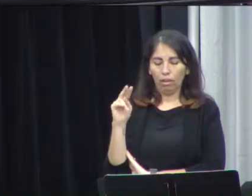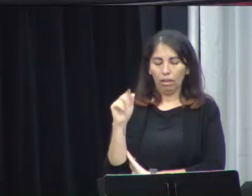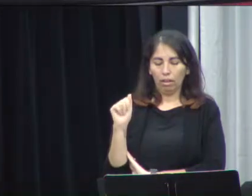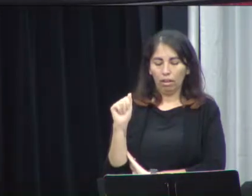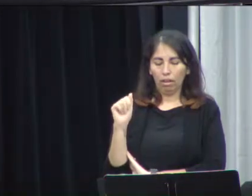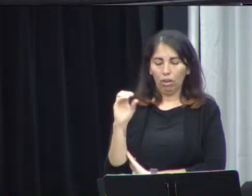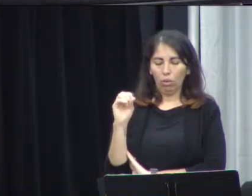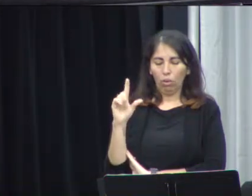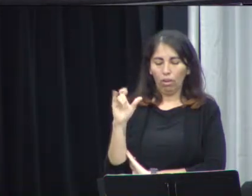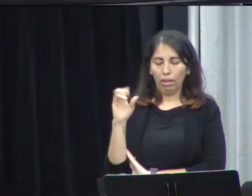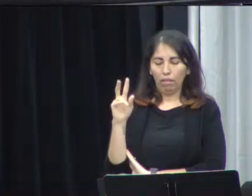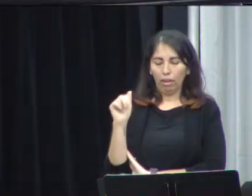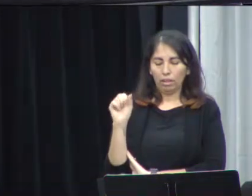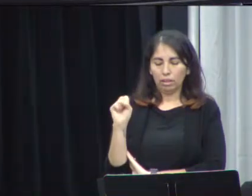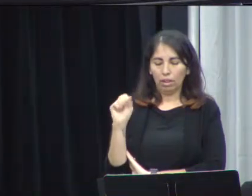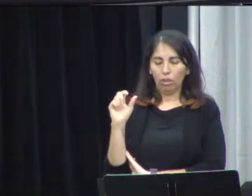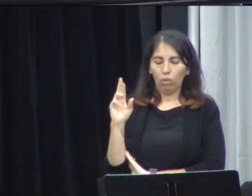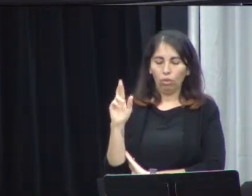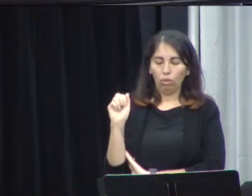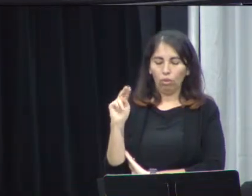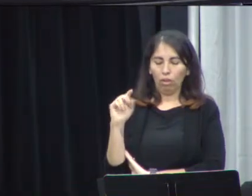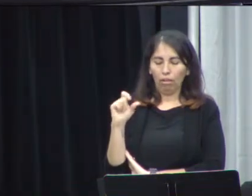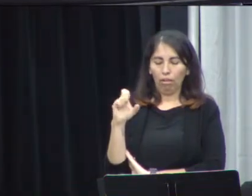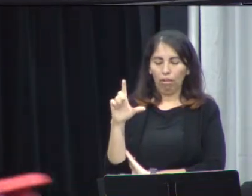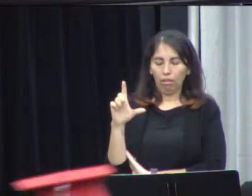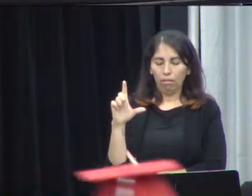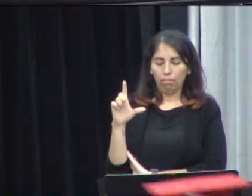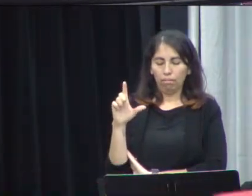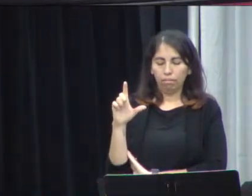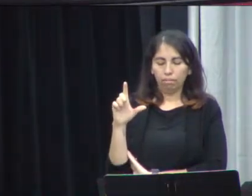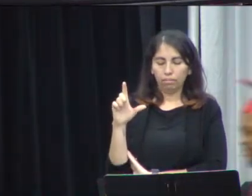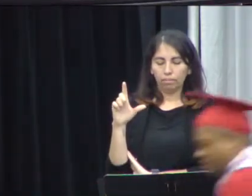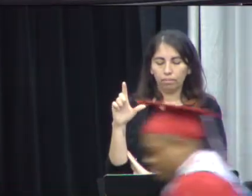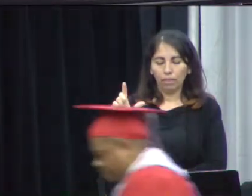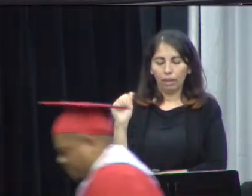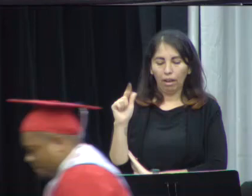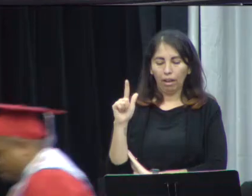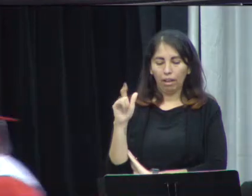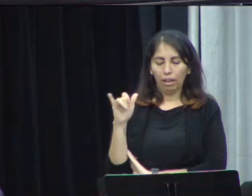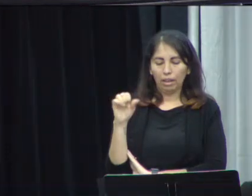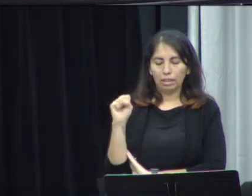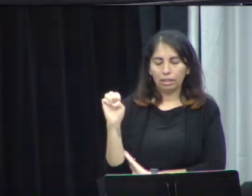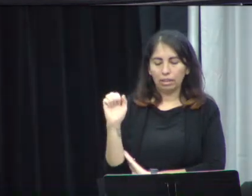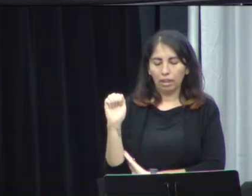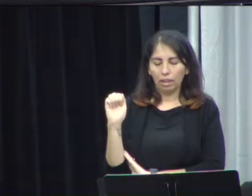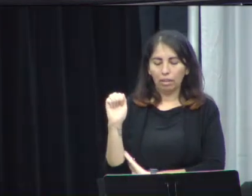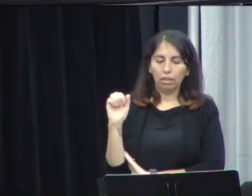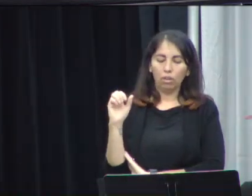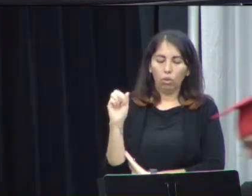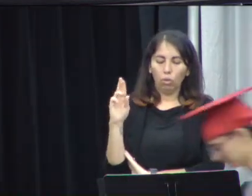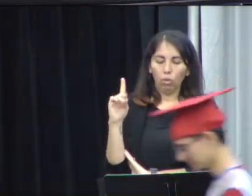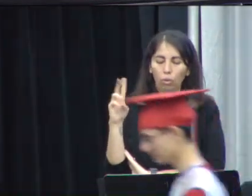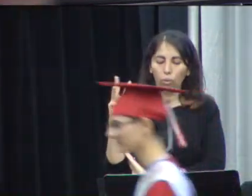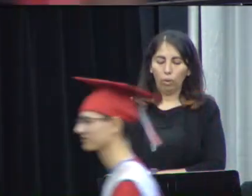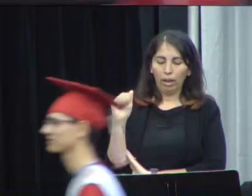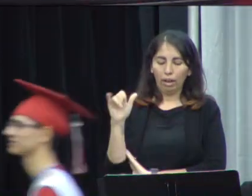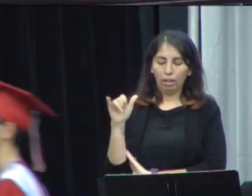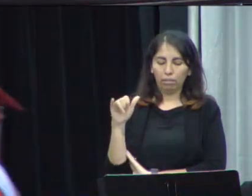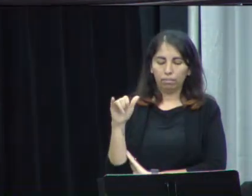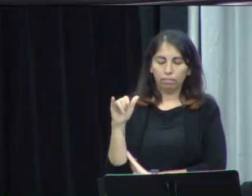Carolina Olivas-Rongel. (audience applauds) Alyssa Ordway. (audience applauds)